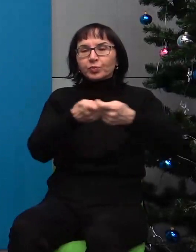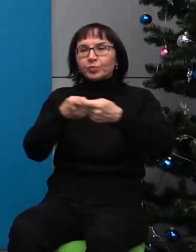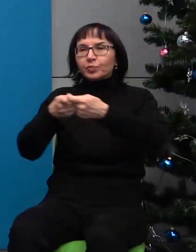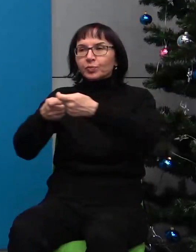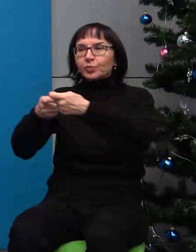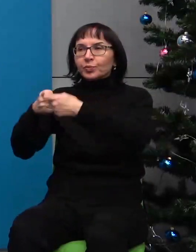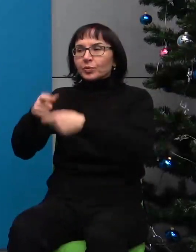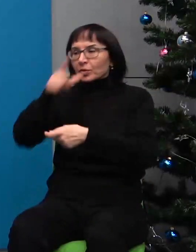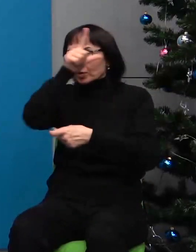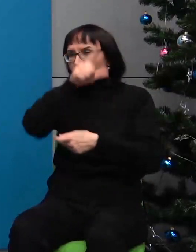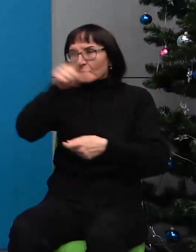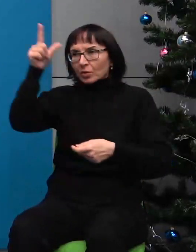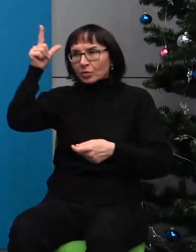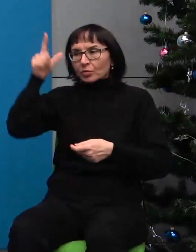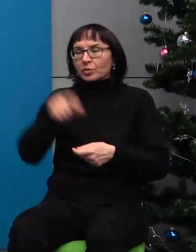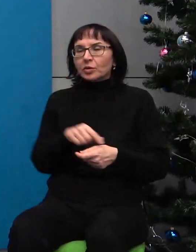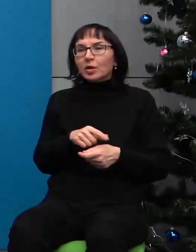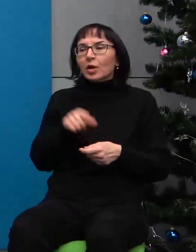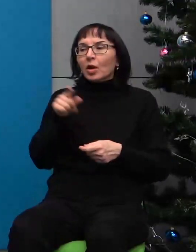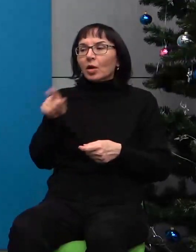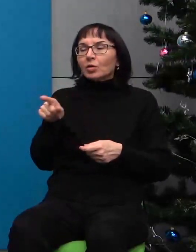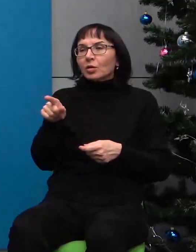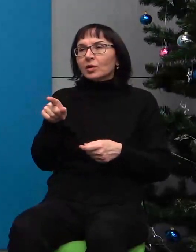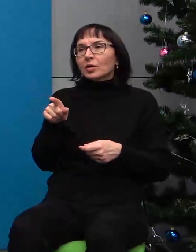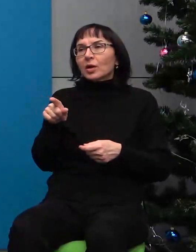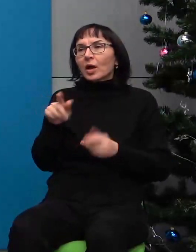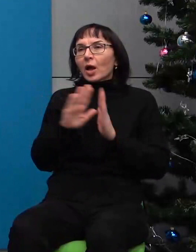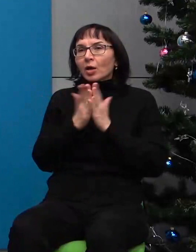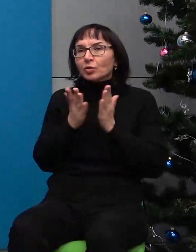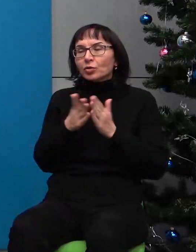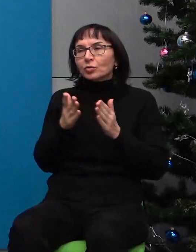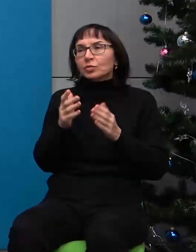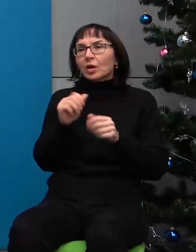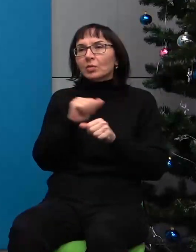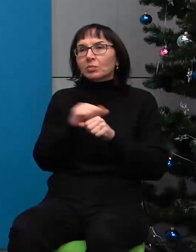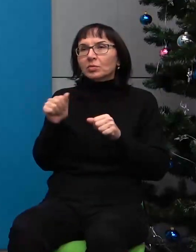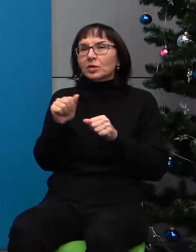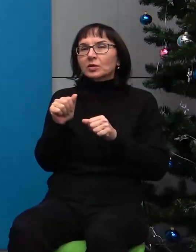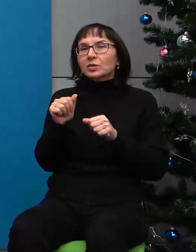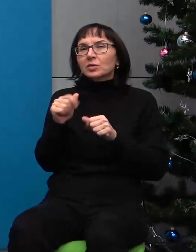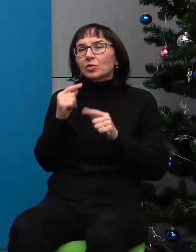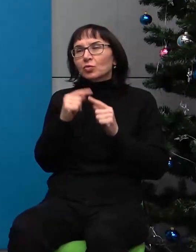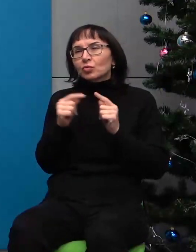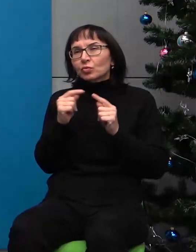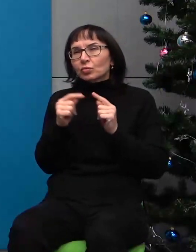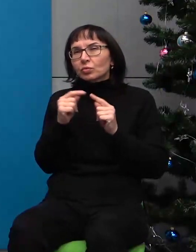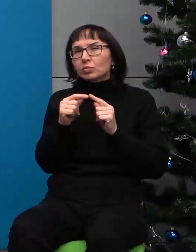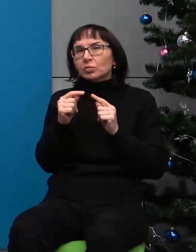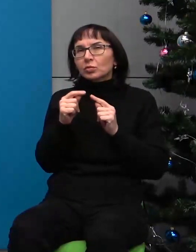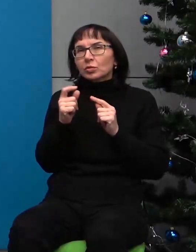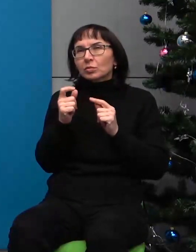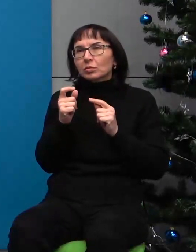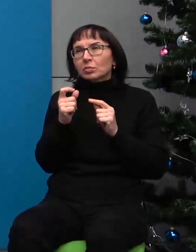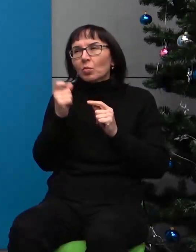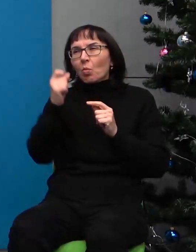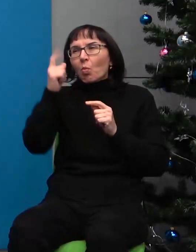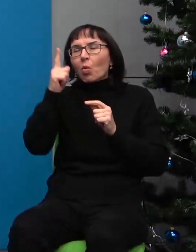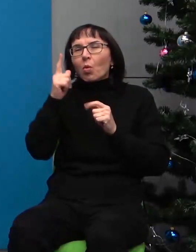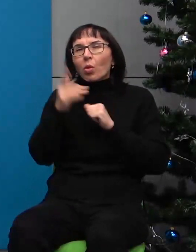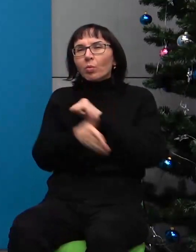To jest inspirowane, jeśli tak mogę powiedzieć, Feliksem Landau. On siedział na balkonie i strzelał do ludzi.